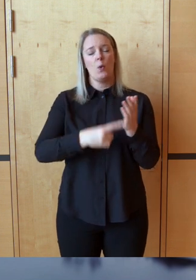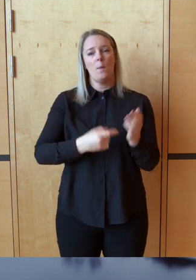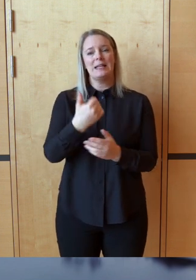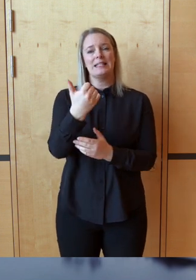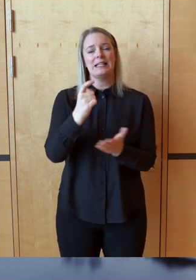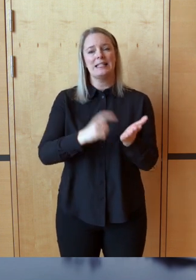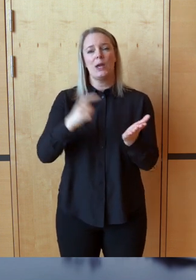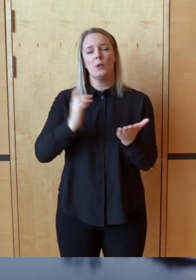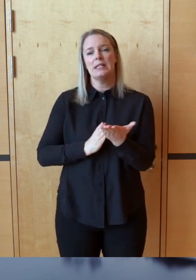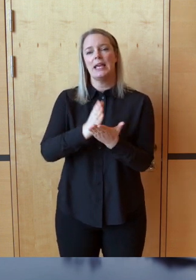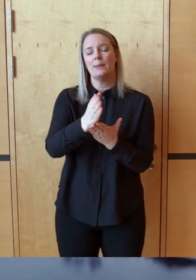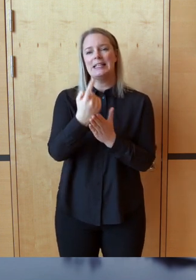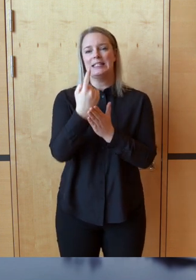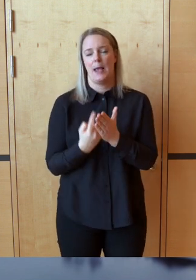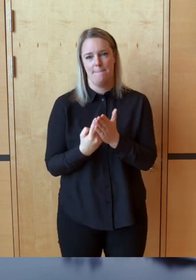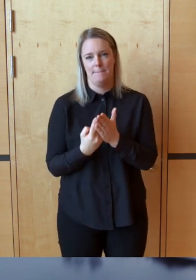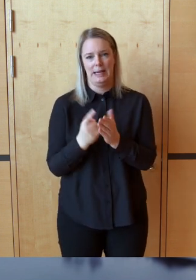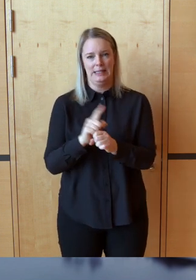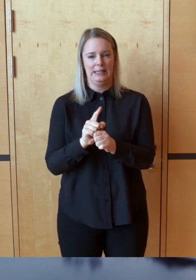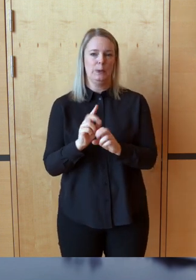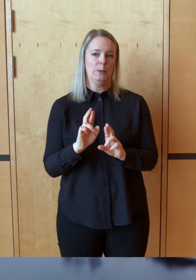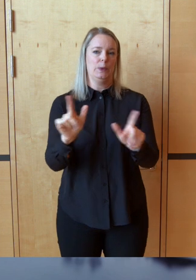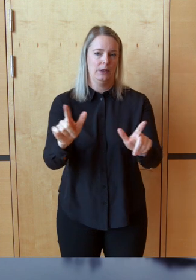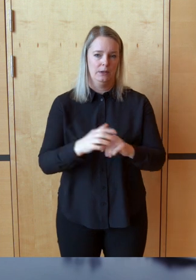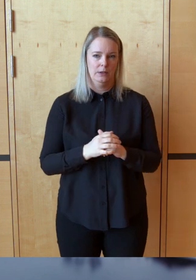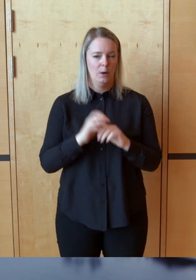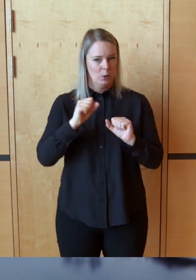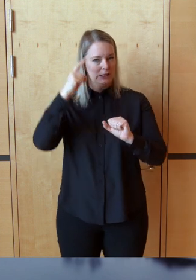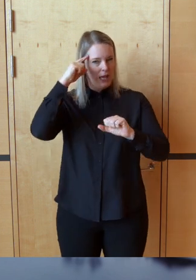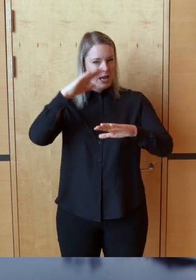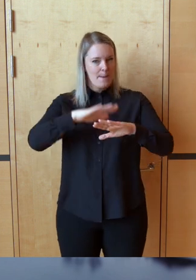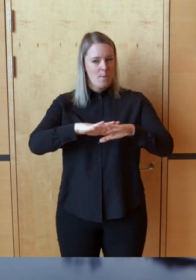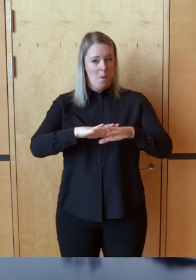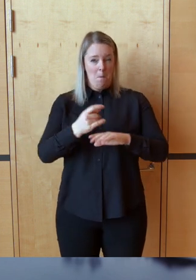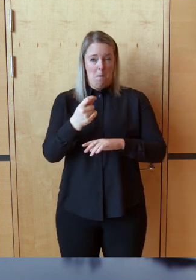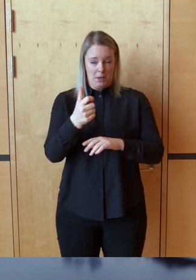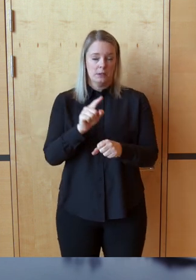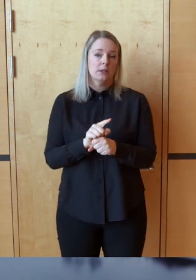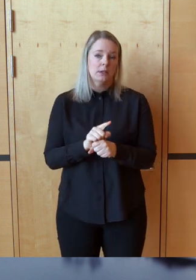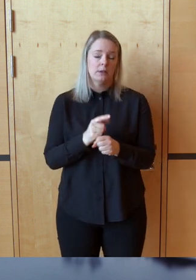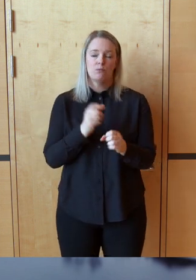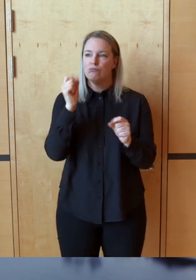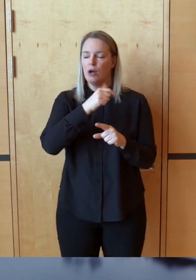I snitt Alltså det måste man ju ha mig i sammanhanget man kan inte bara titta på en